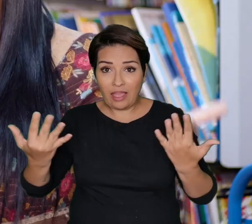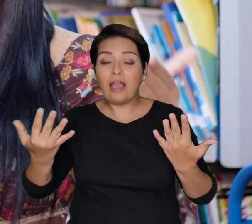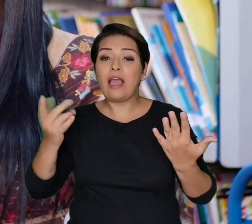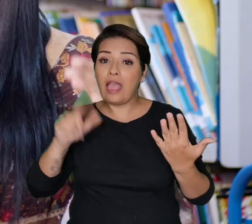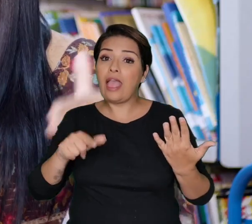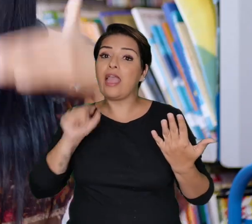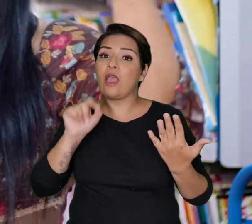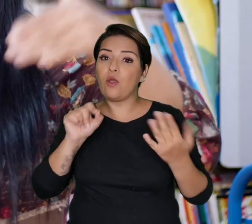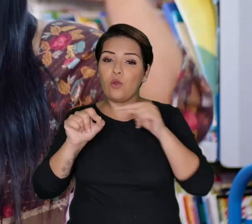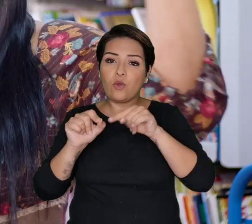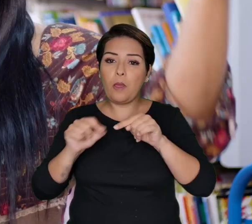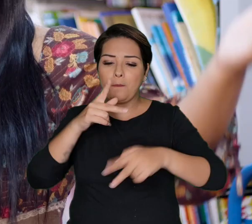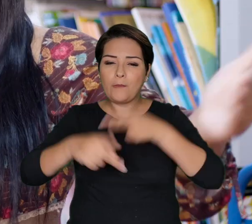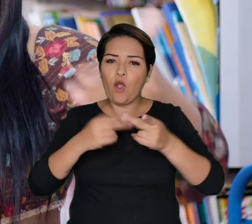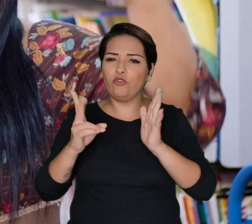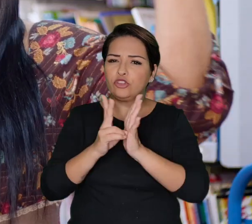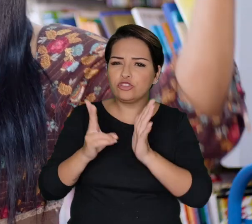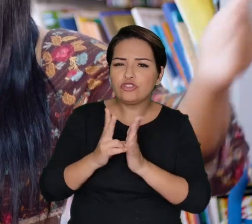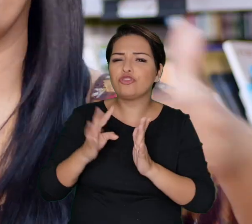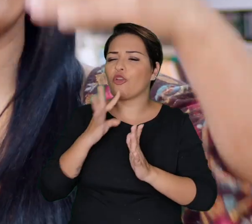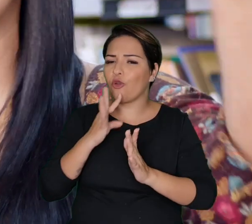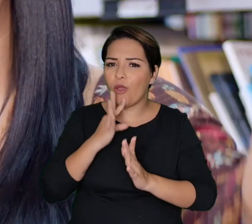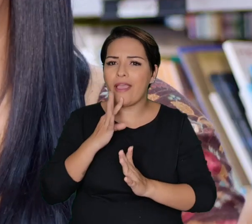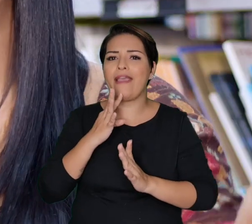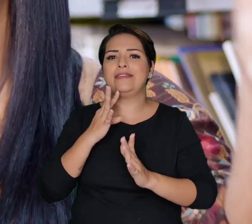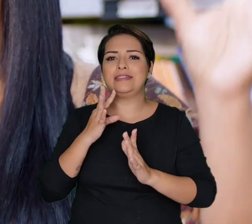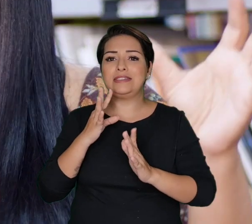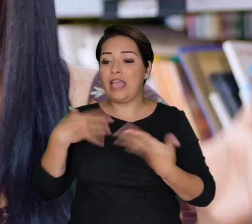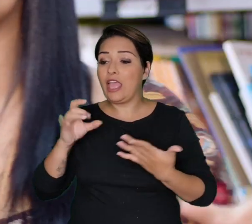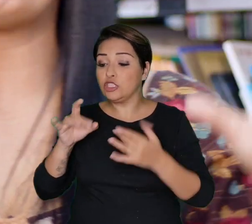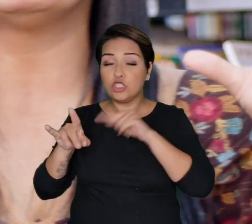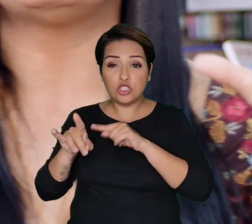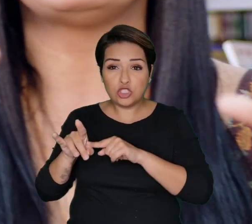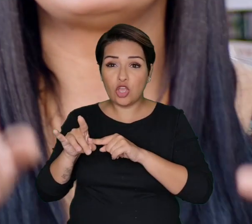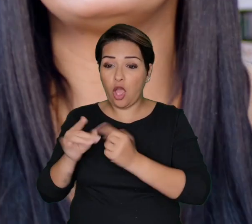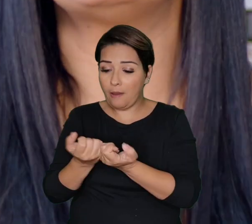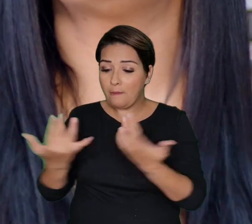Você vai conhecer a cultura desses povos, povos indígenas, caiçaras, não só a planta em si,